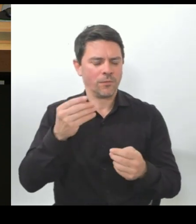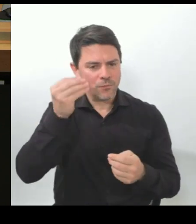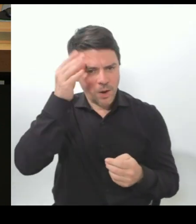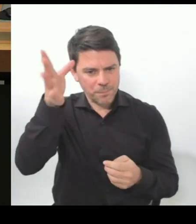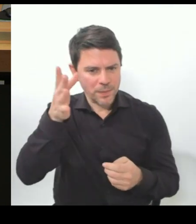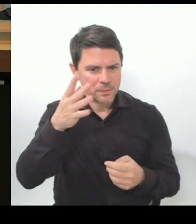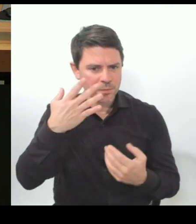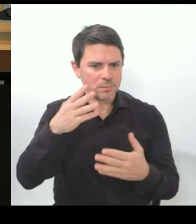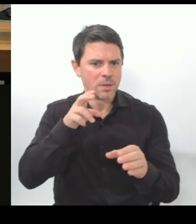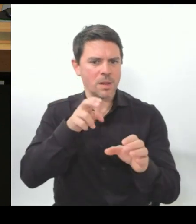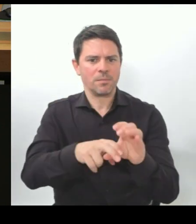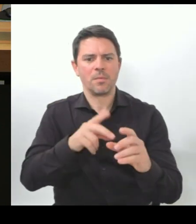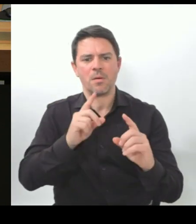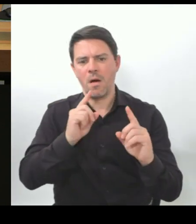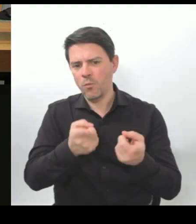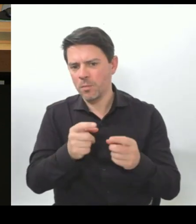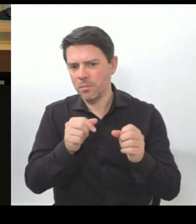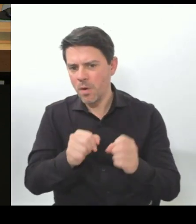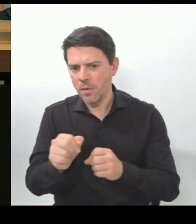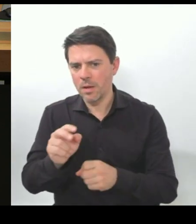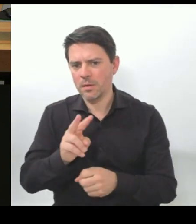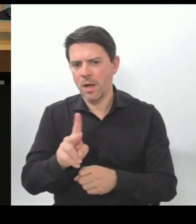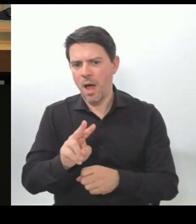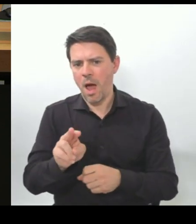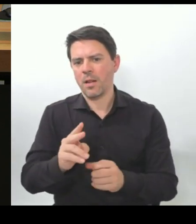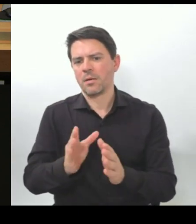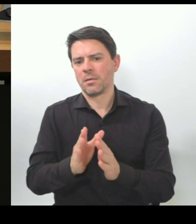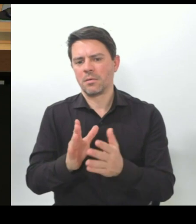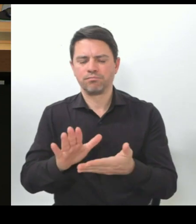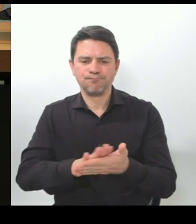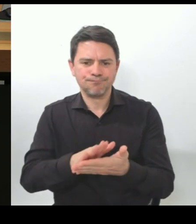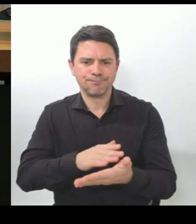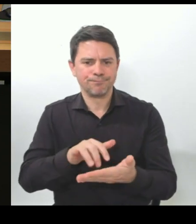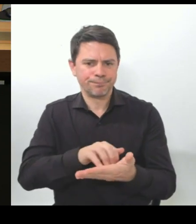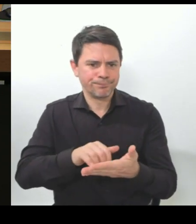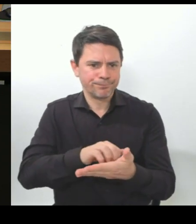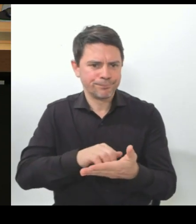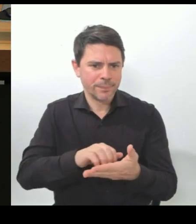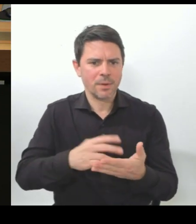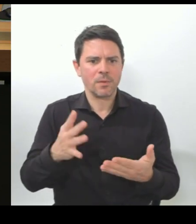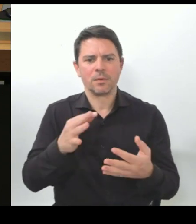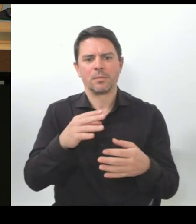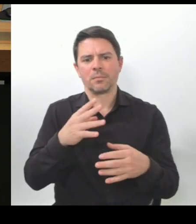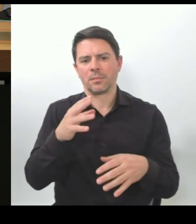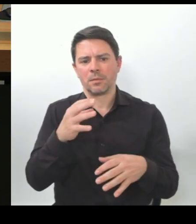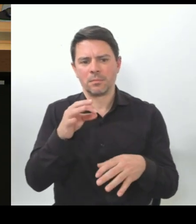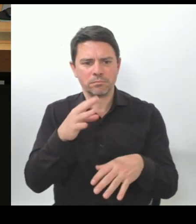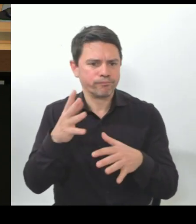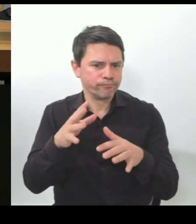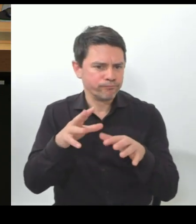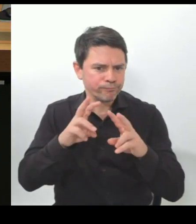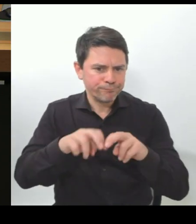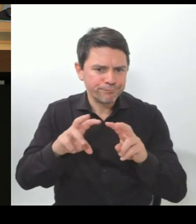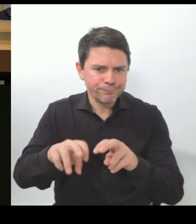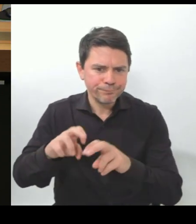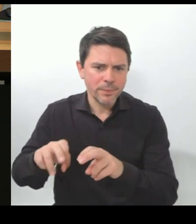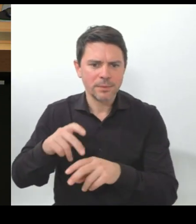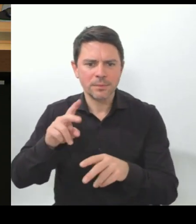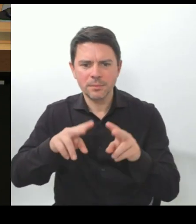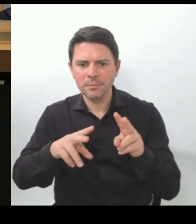Stadtteil- und Kiez-Bibliotheken nehmen Aufgaben in ihren Kiezen war. Sie bildeten Räume zum Falten, wo diese fehlen. Sie sind die